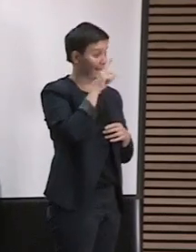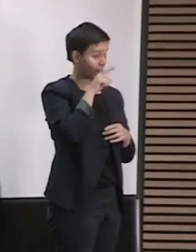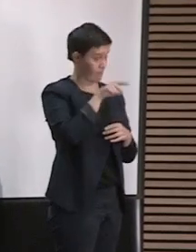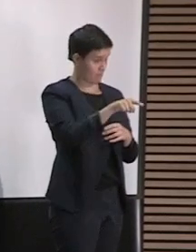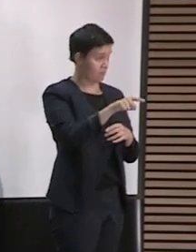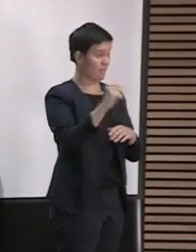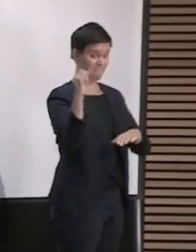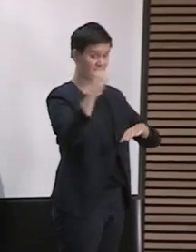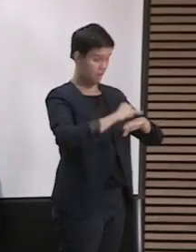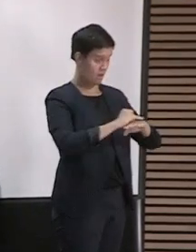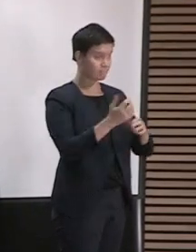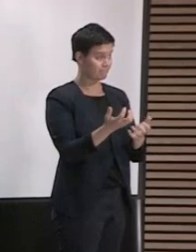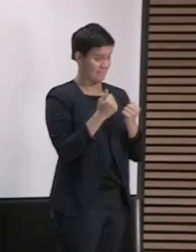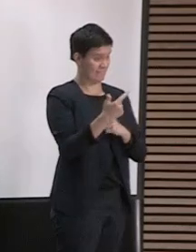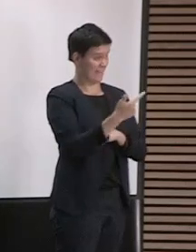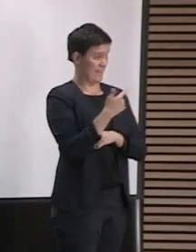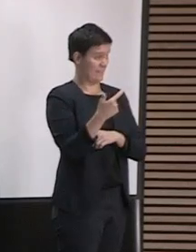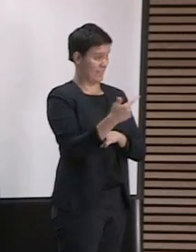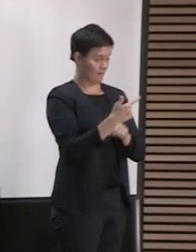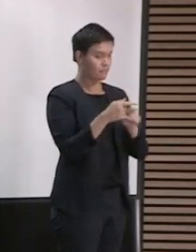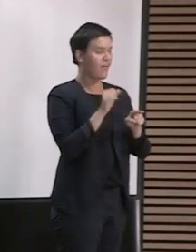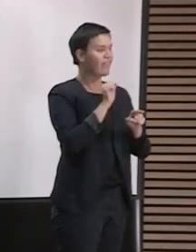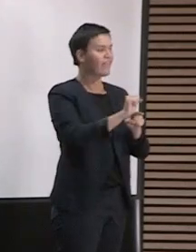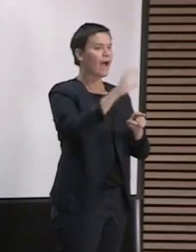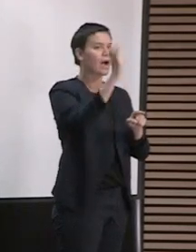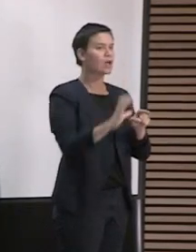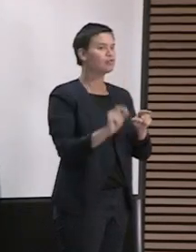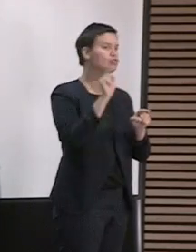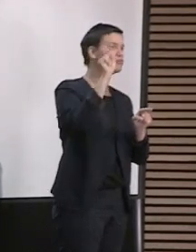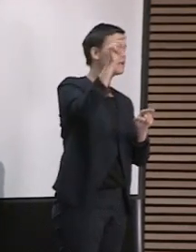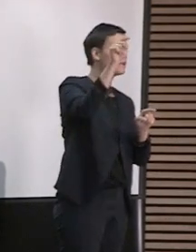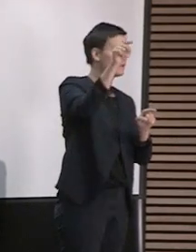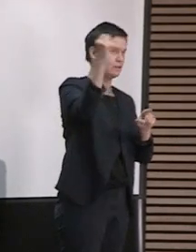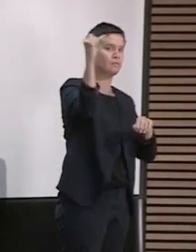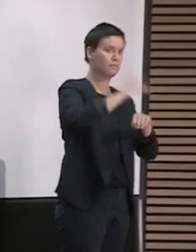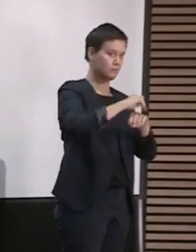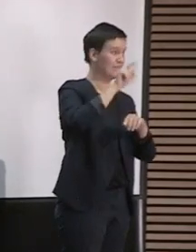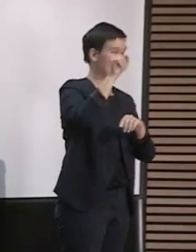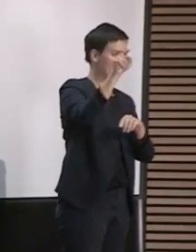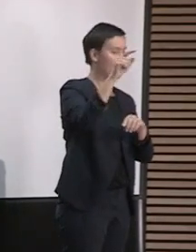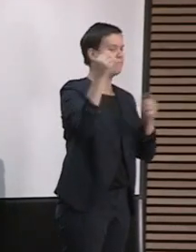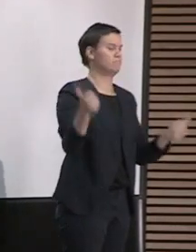whakahoki i enei iwi, mai i nga korero i a maatau nei, i hikoi